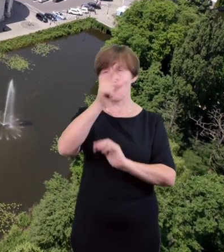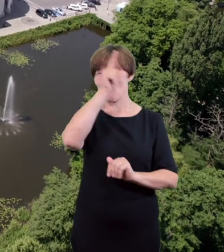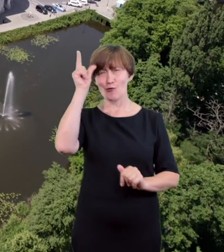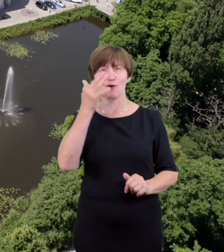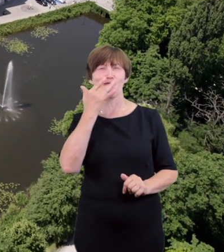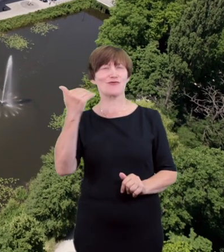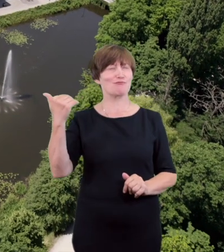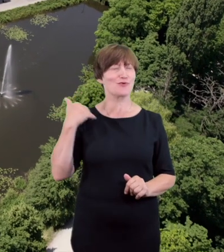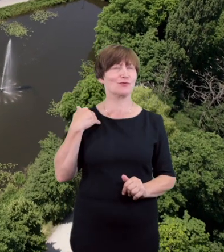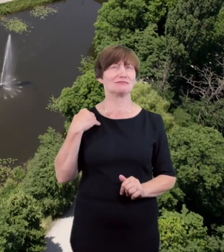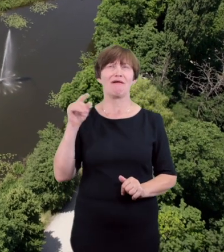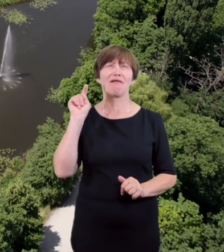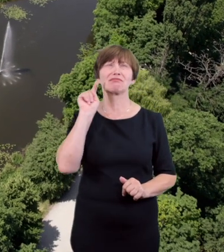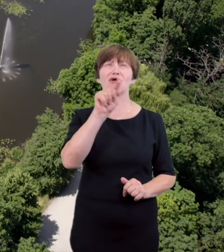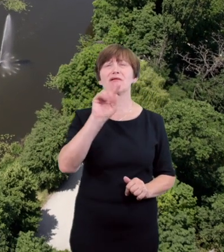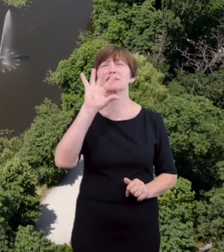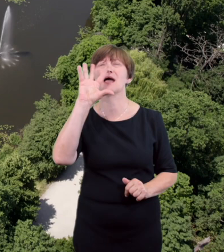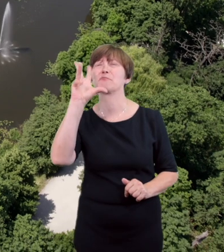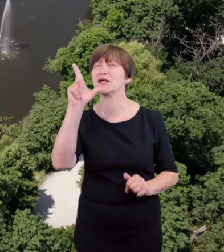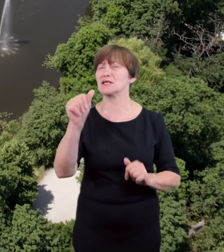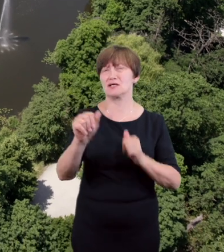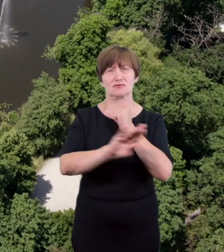w kraju ogród publiczny